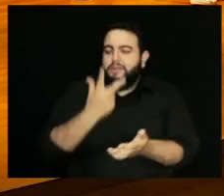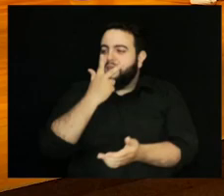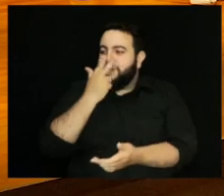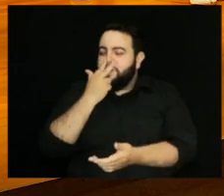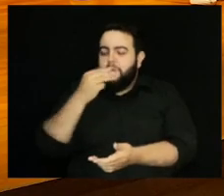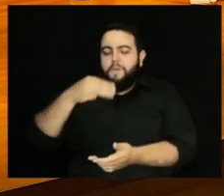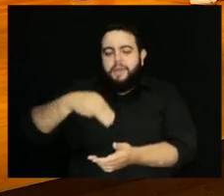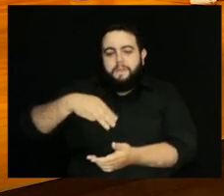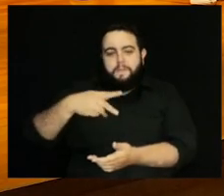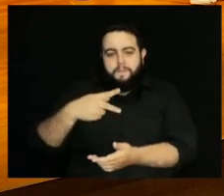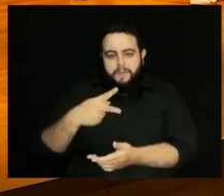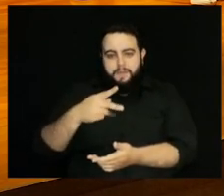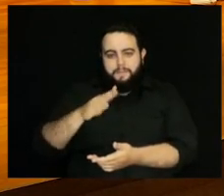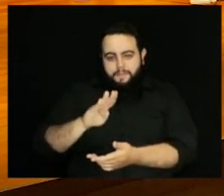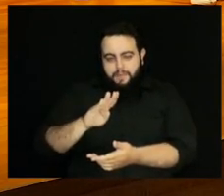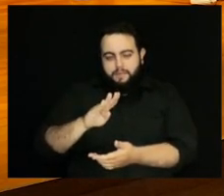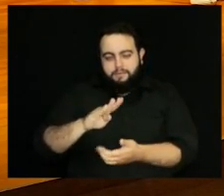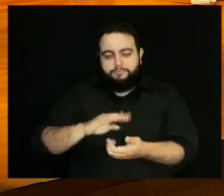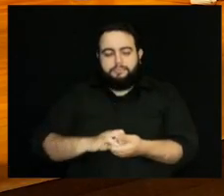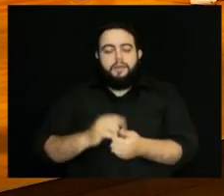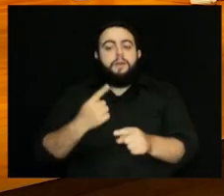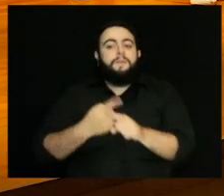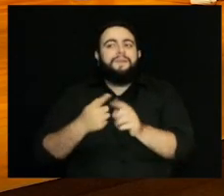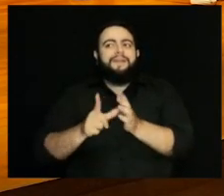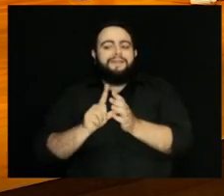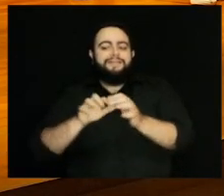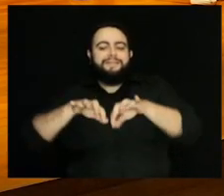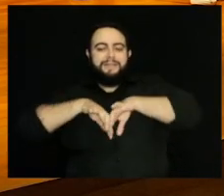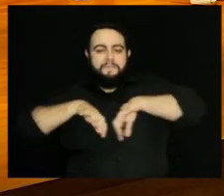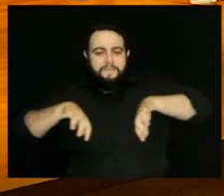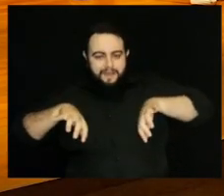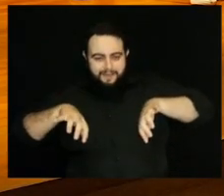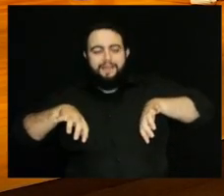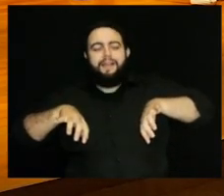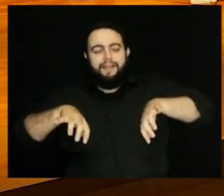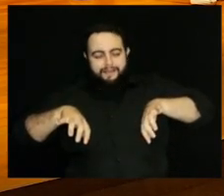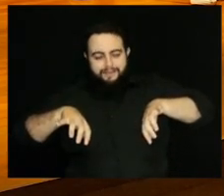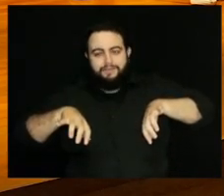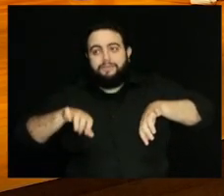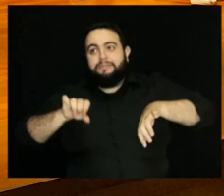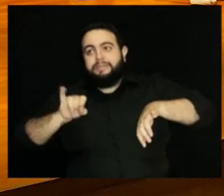era do folclore ou era do tango ou era do jazz. E o cara que compunha não cantava a não ser os caras